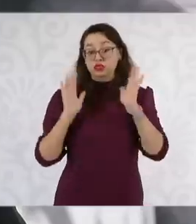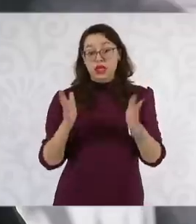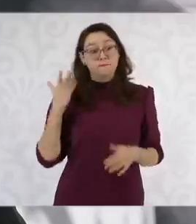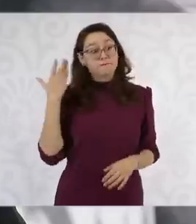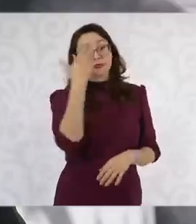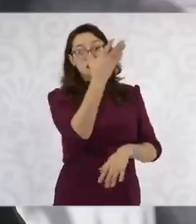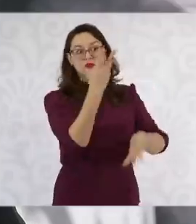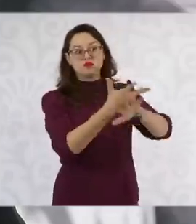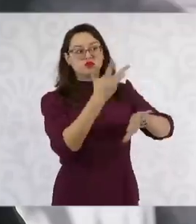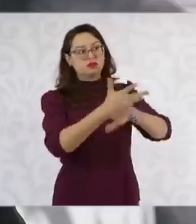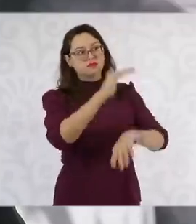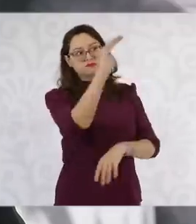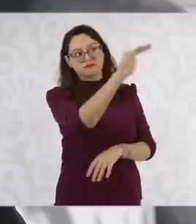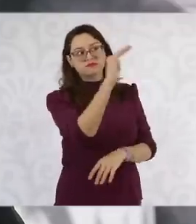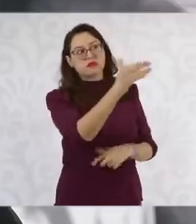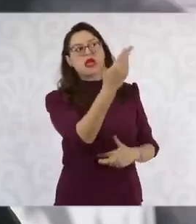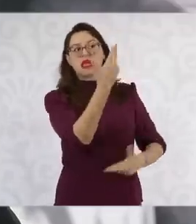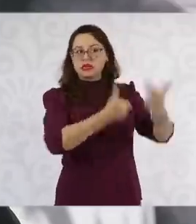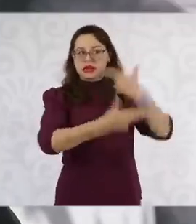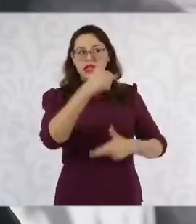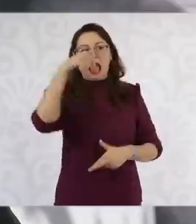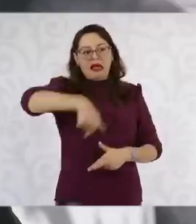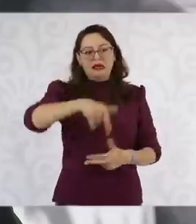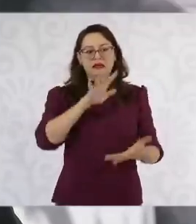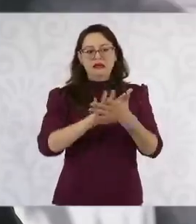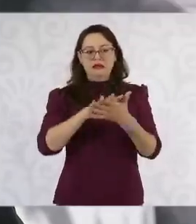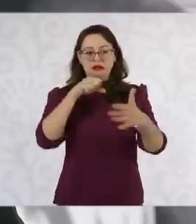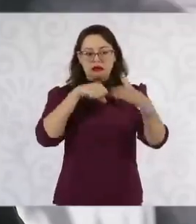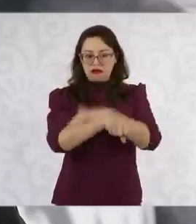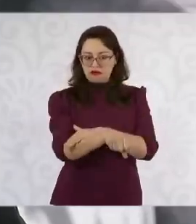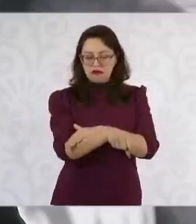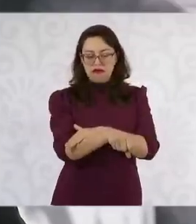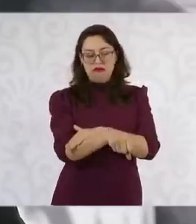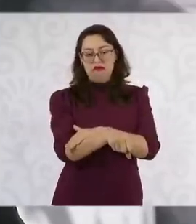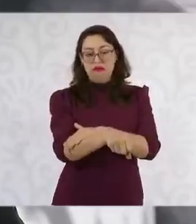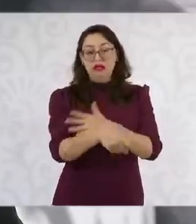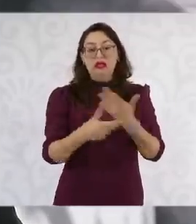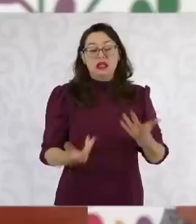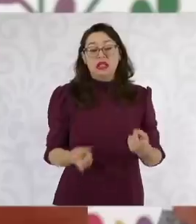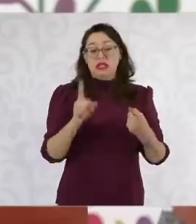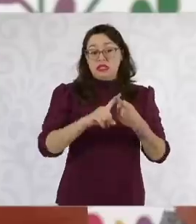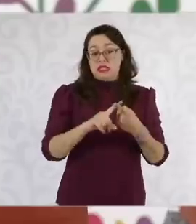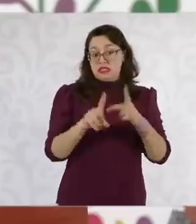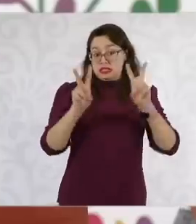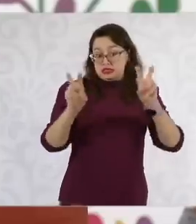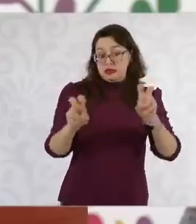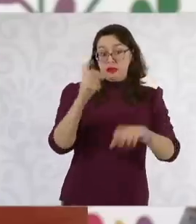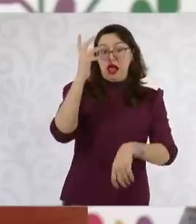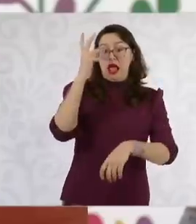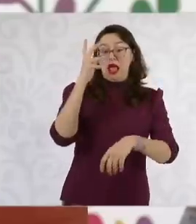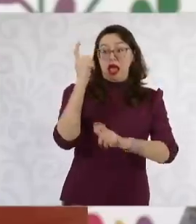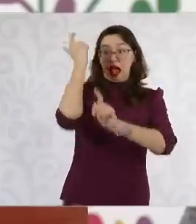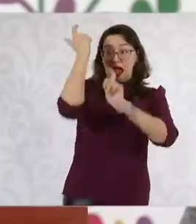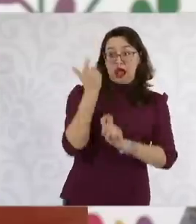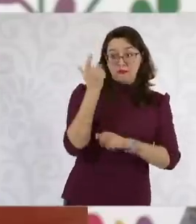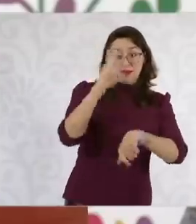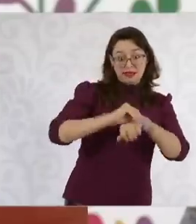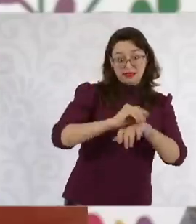para nosotros no nada más por el caso este Rápido y furioso sino por todo el resto de las conductas